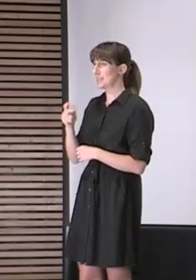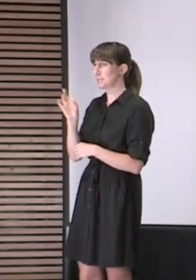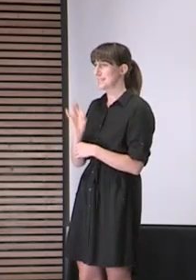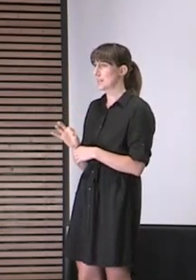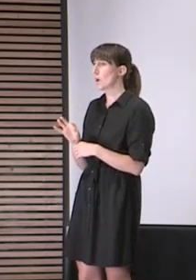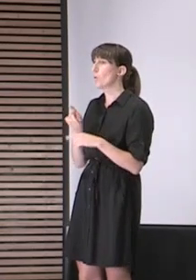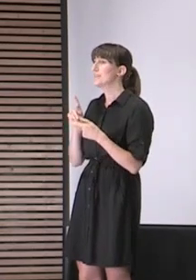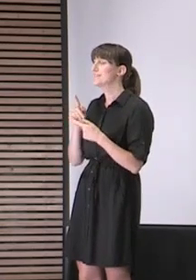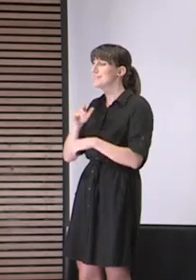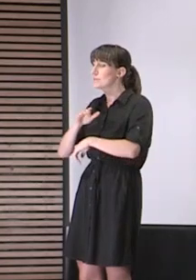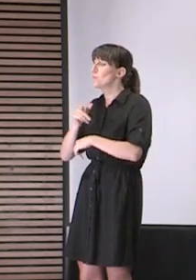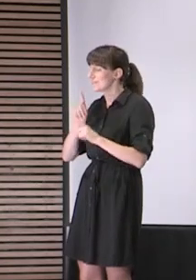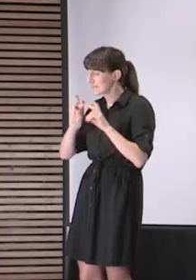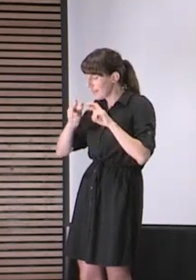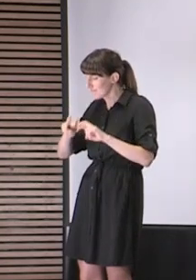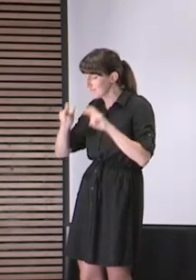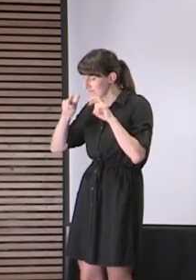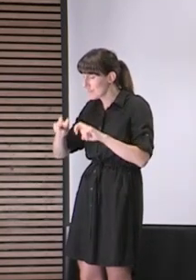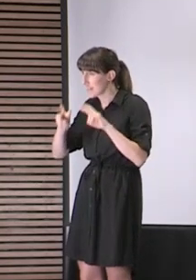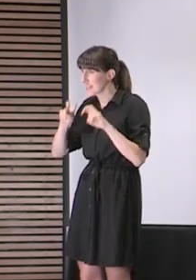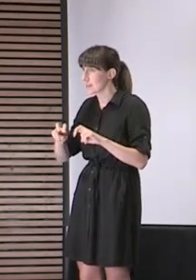sido más o menos los mismos,